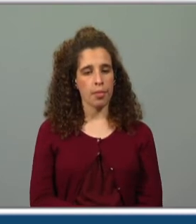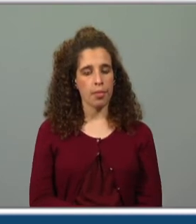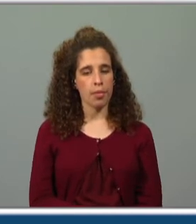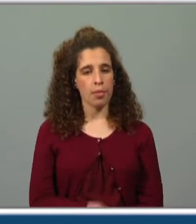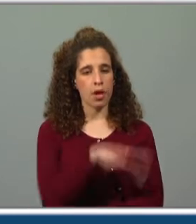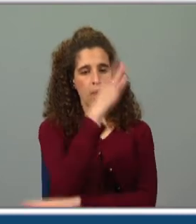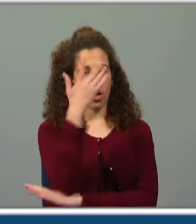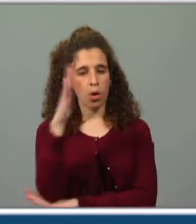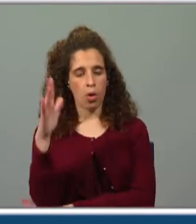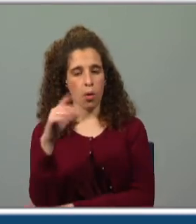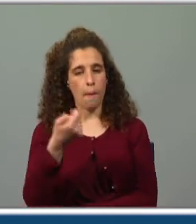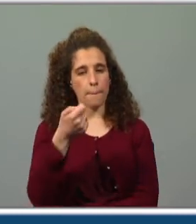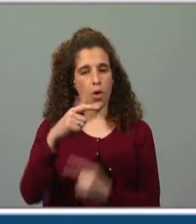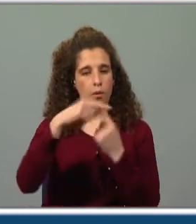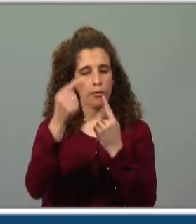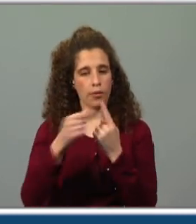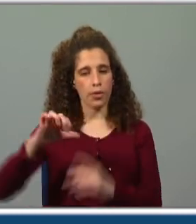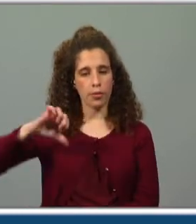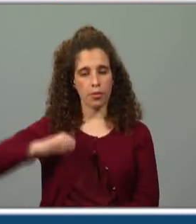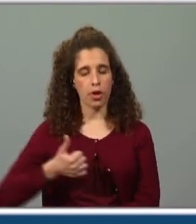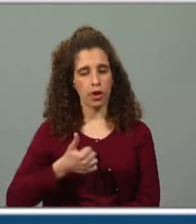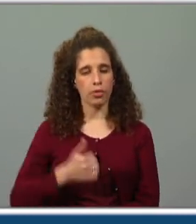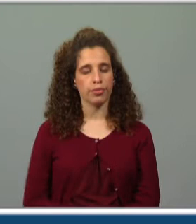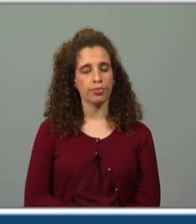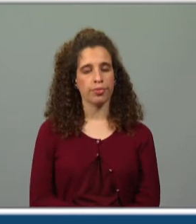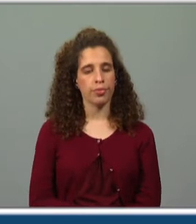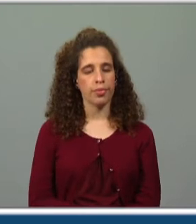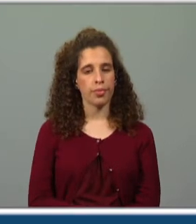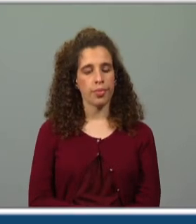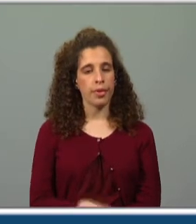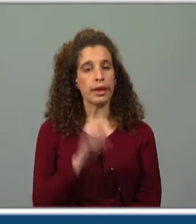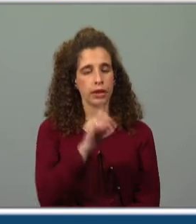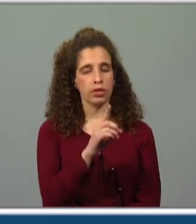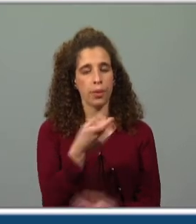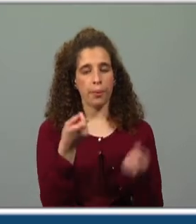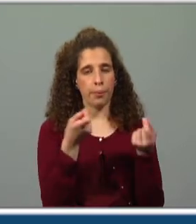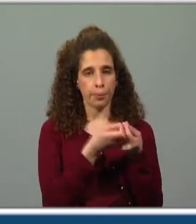é uma árvore com poucas Folhas Verdes nos Ramos isto seria o que estava mais 是一棵綠葉很少的樹在拉莫斯，這將是最